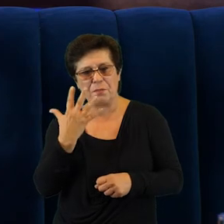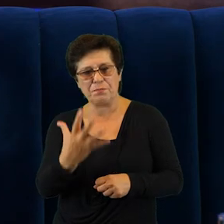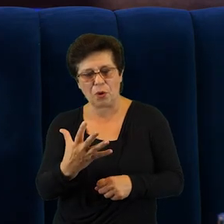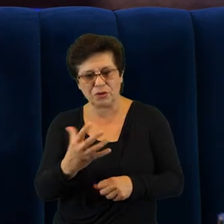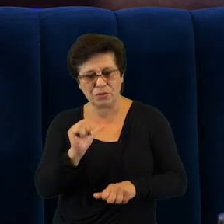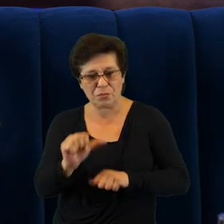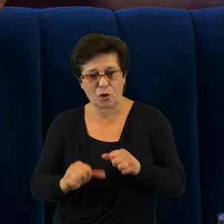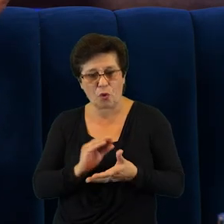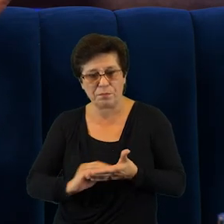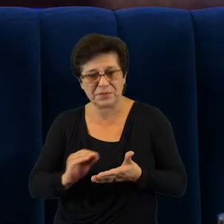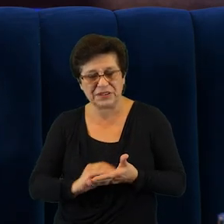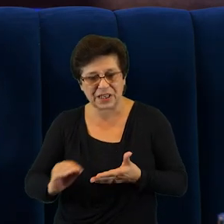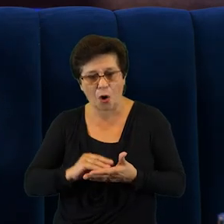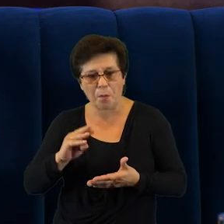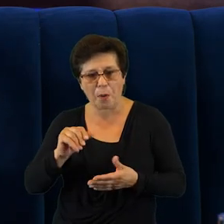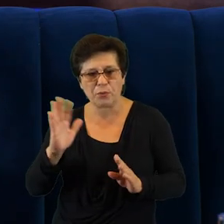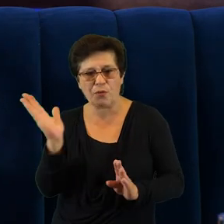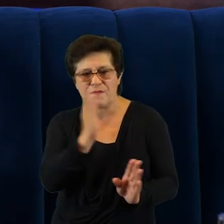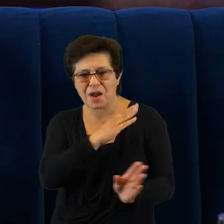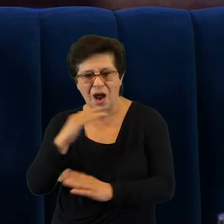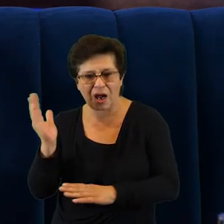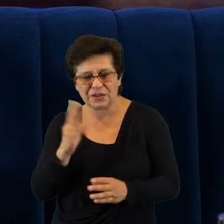gdzie to swoje dzieciństwo i tak dalej opisywał,